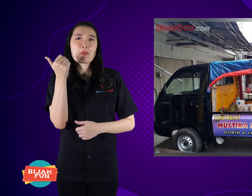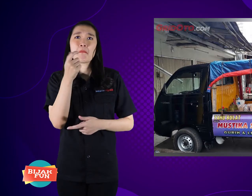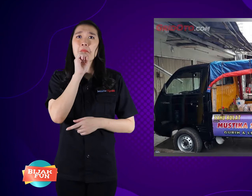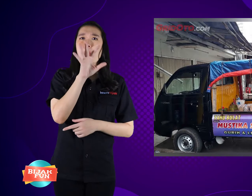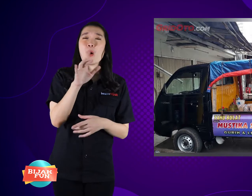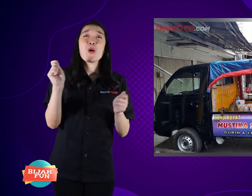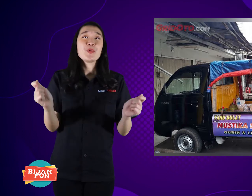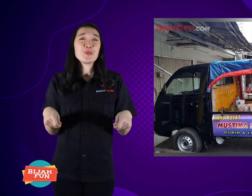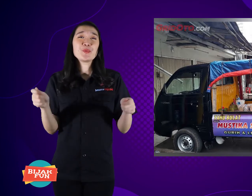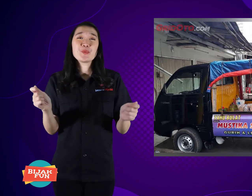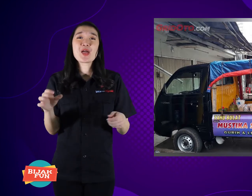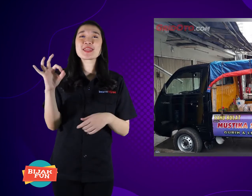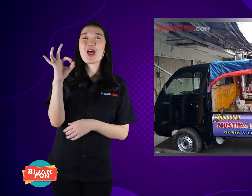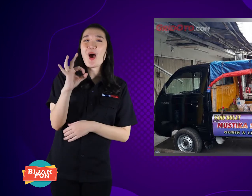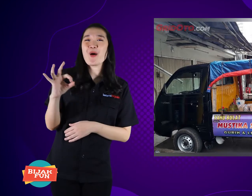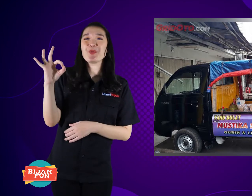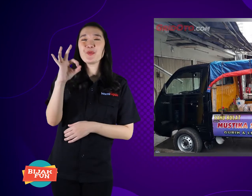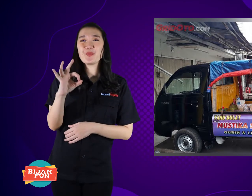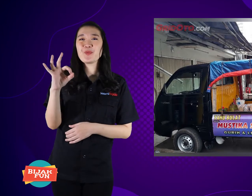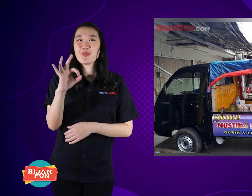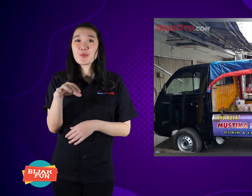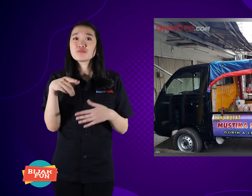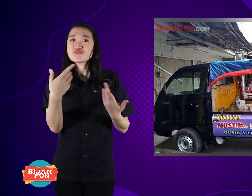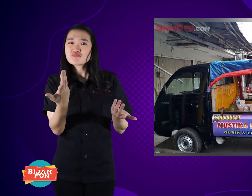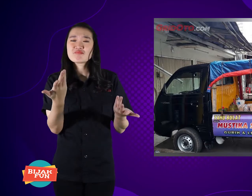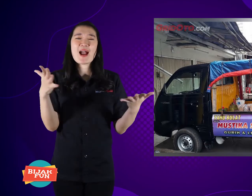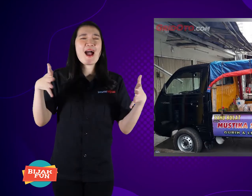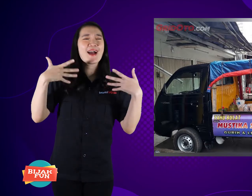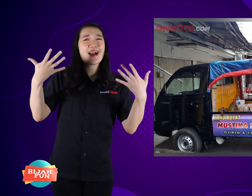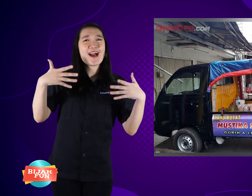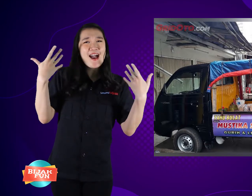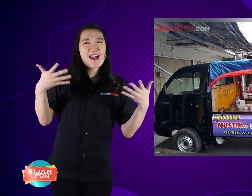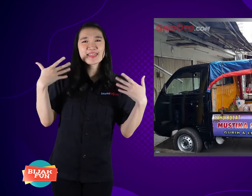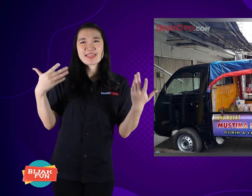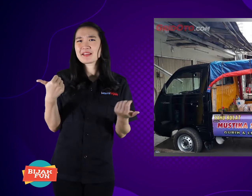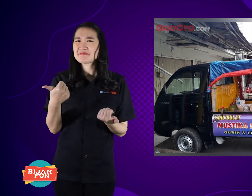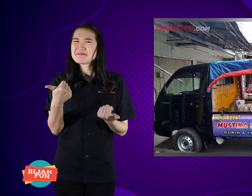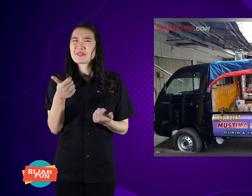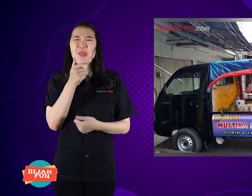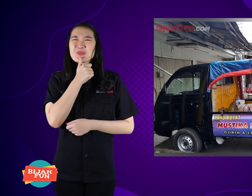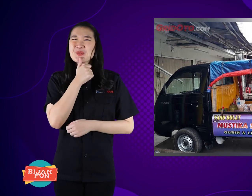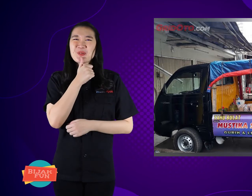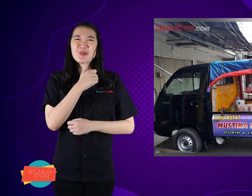'wakwaw'.?“Tahu Bulat.. Digoreng dadakan.. Di mobil.. 500an.. Anget-anget.. Gurih-gurih.. Enyoii..”